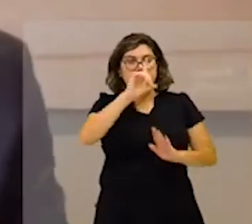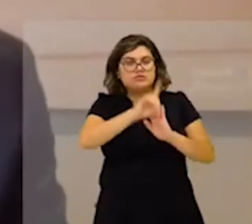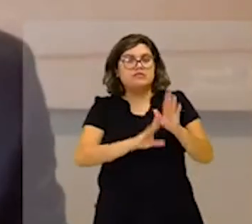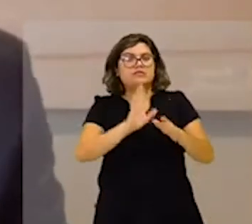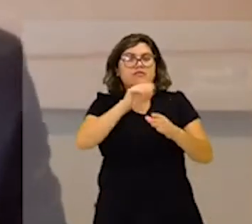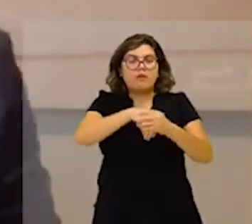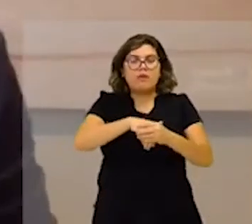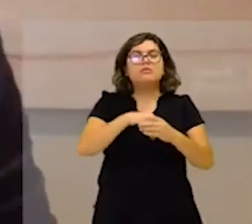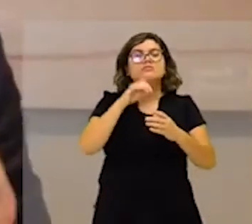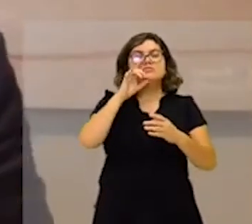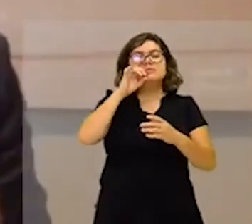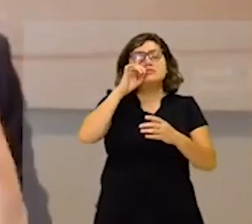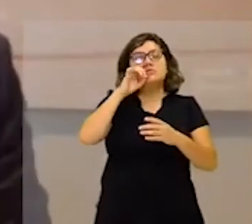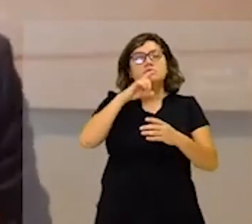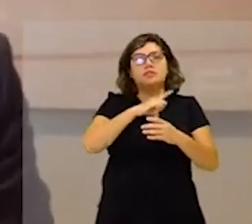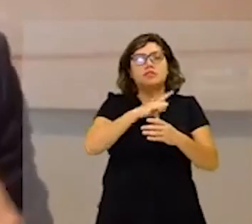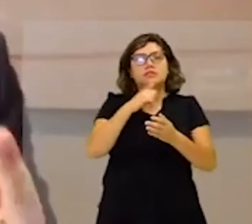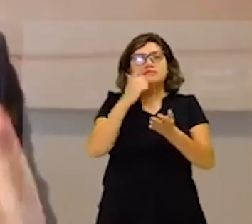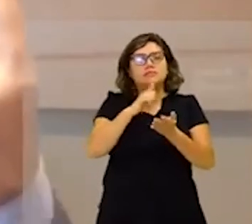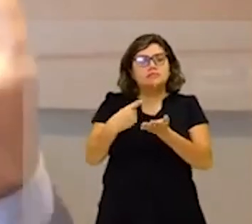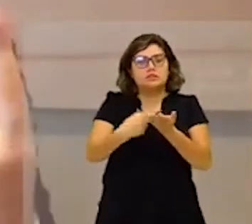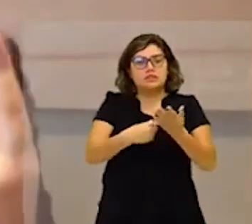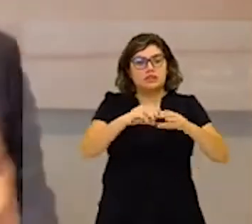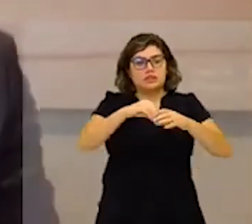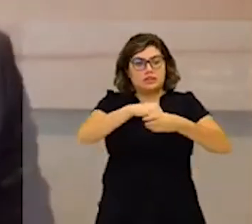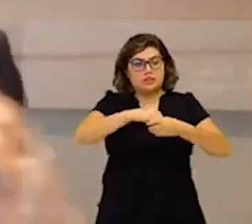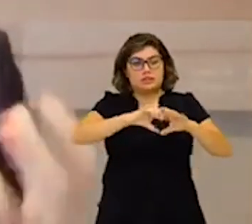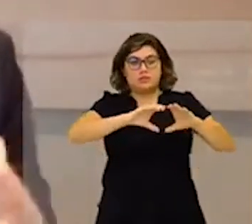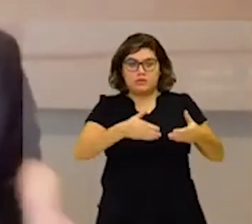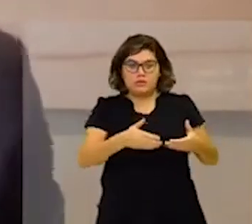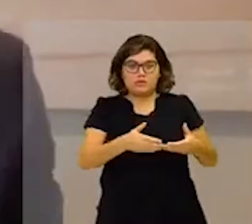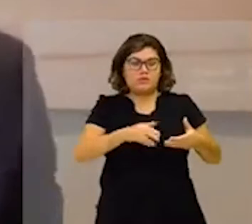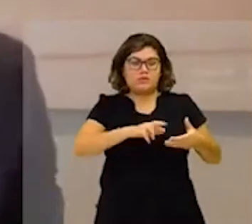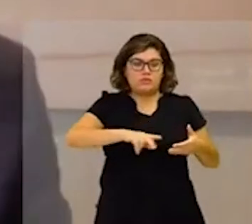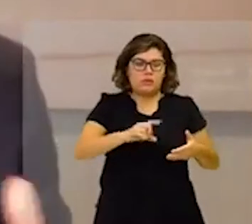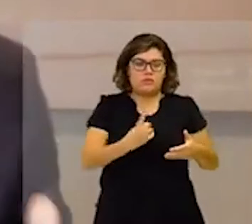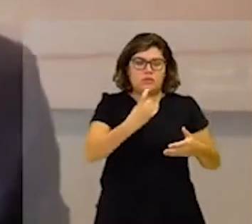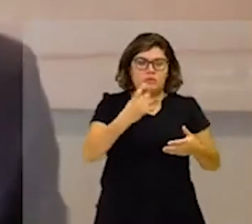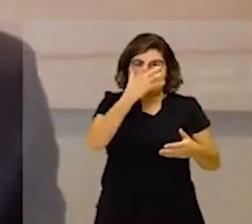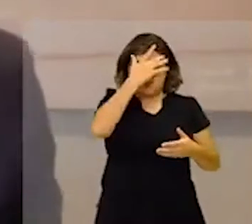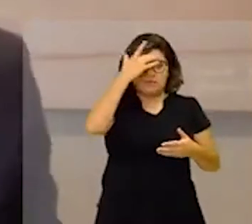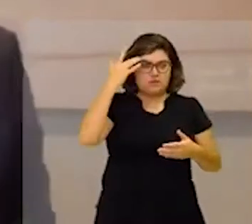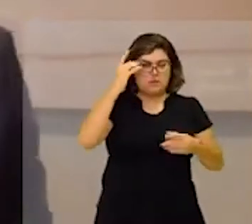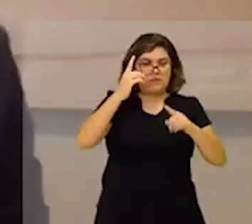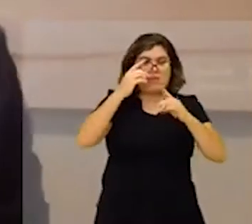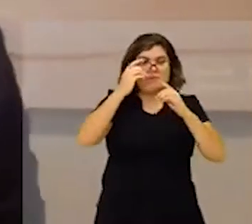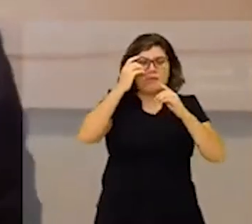parlamentar em comissões a deliberação ela não é de uma pessoa só ela é portanto desse grupamento